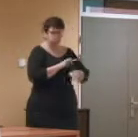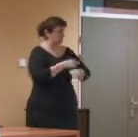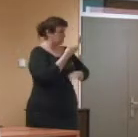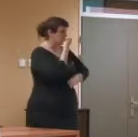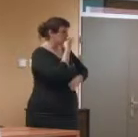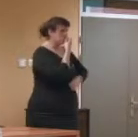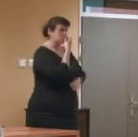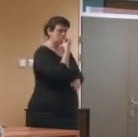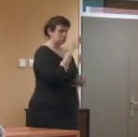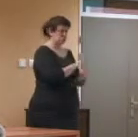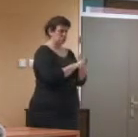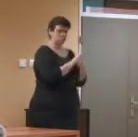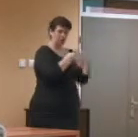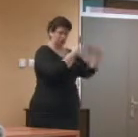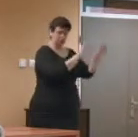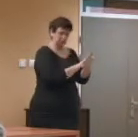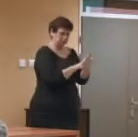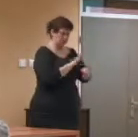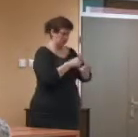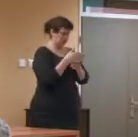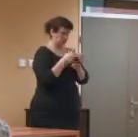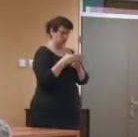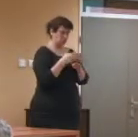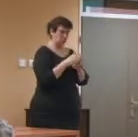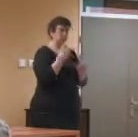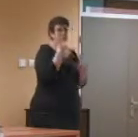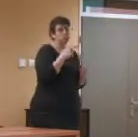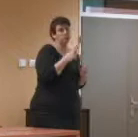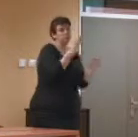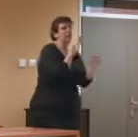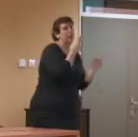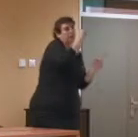Bien, cuento alguna cosa más y termino ya.